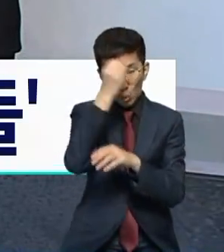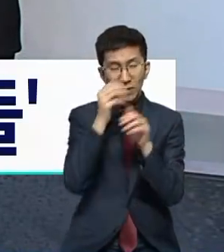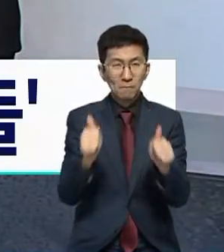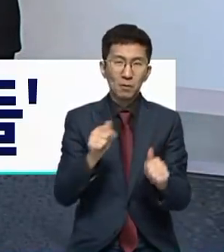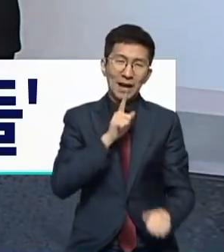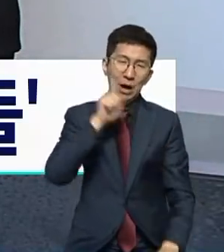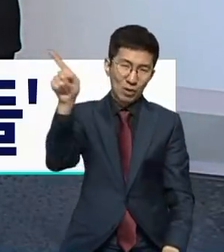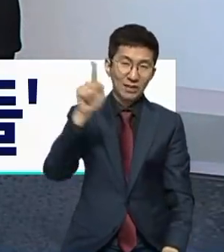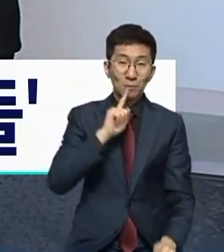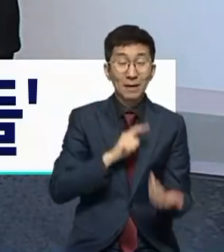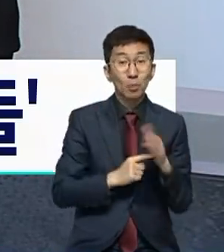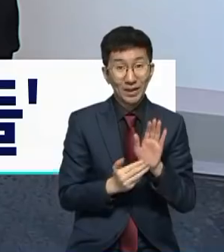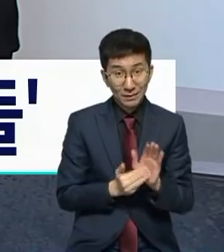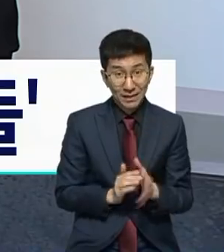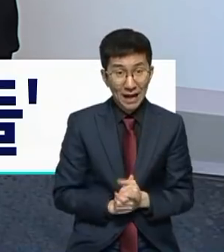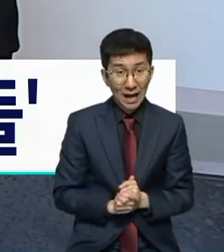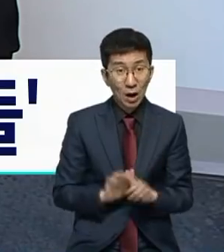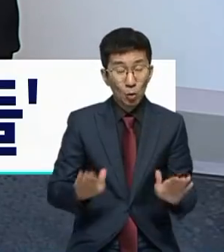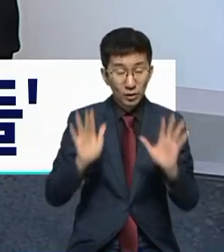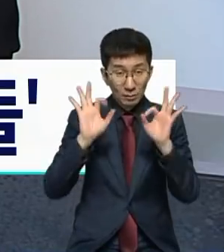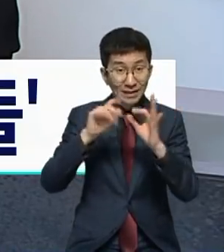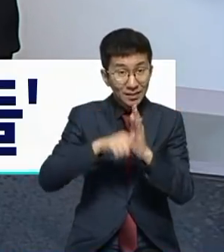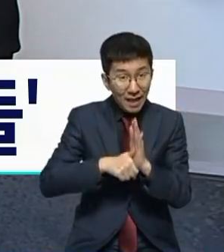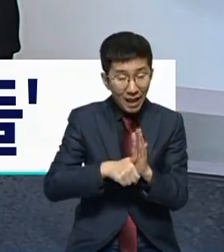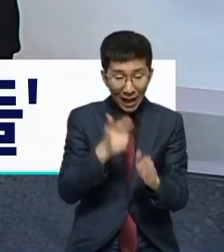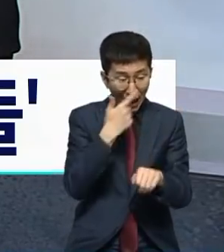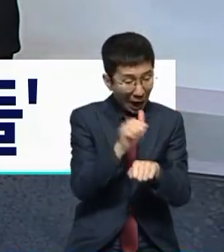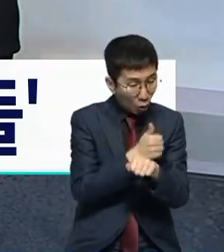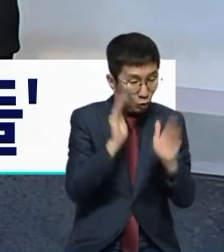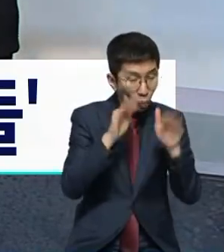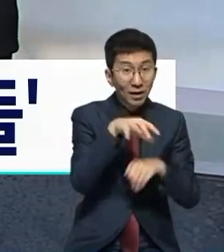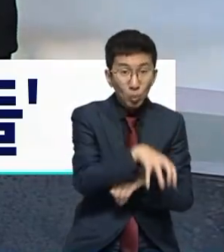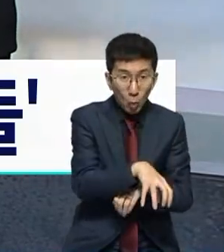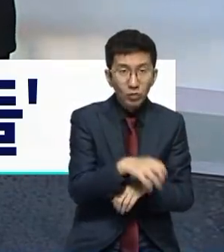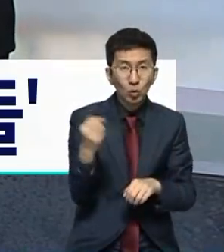오늘 법원 결정은 학원과 독서실뿐만 아니라 다른 업종으로도 그 파장이 번질